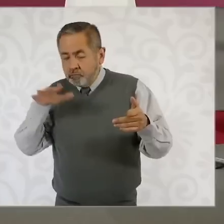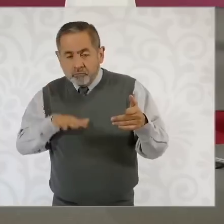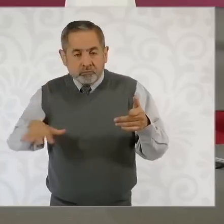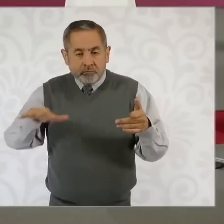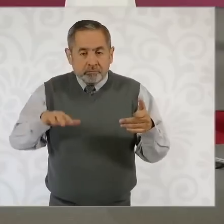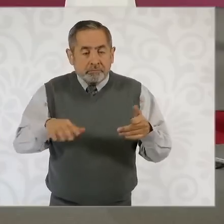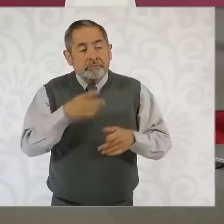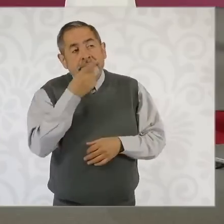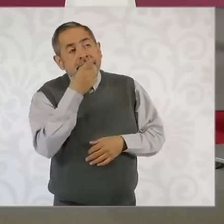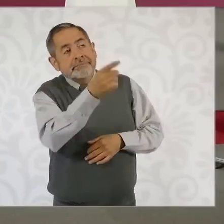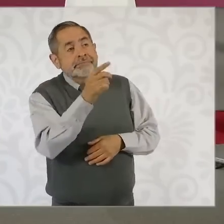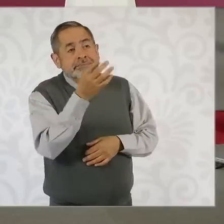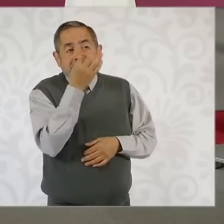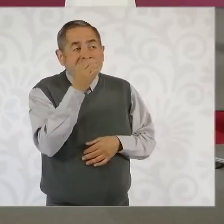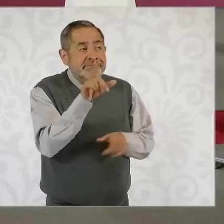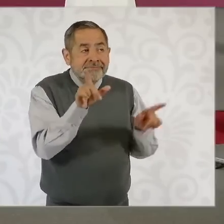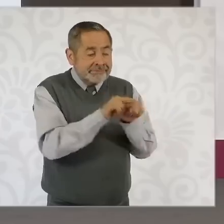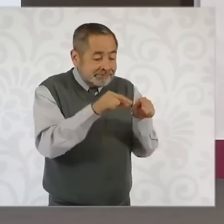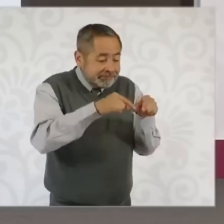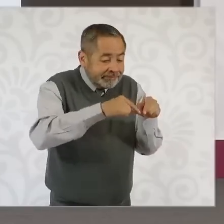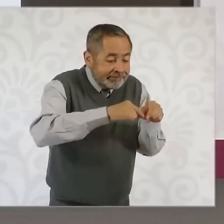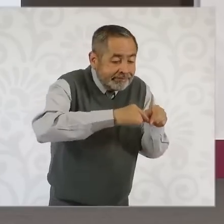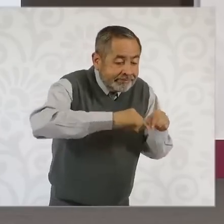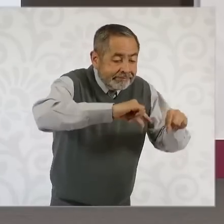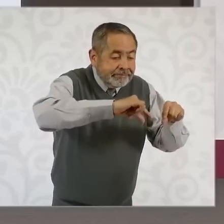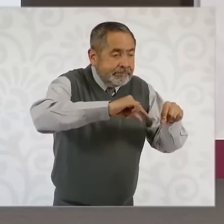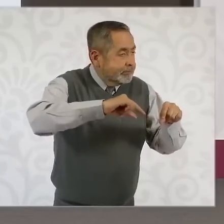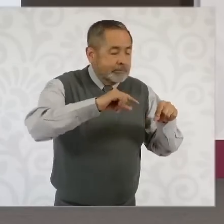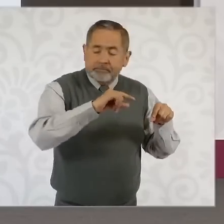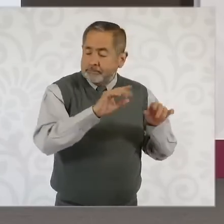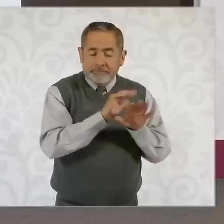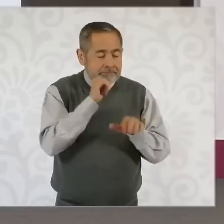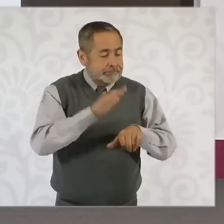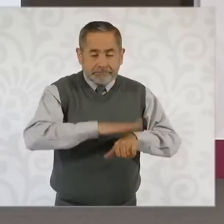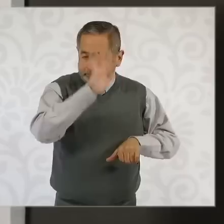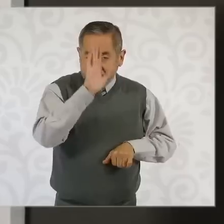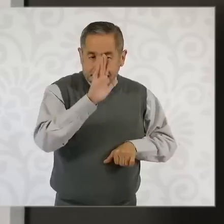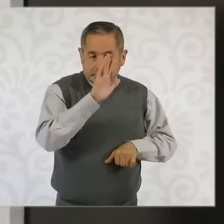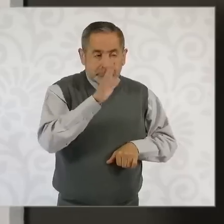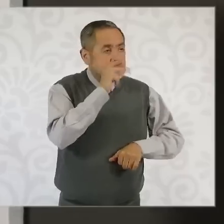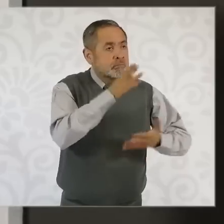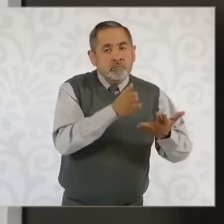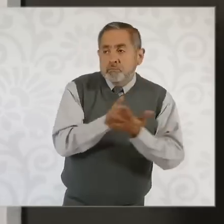la plataforma continental de los Estados Unidos donde ellos tienen derecho a renombrar porque es